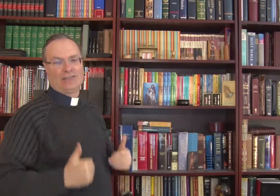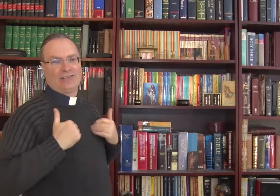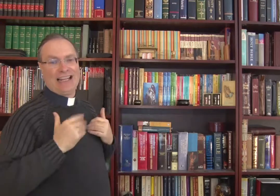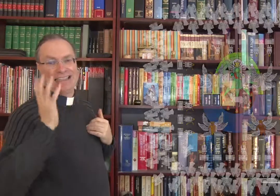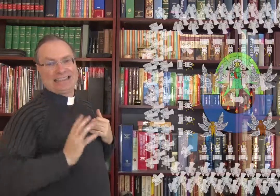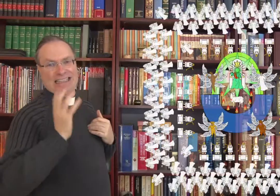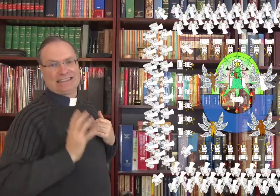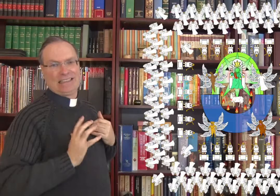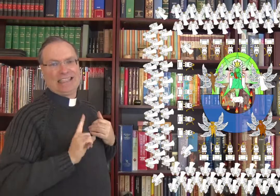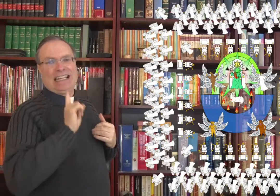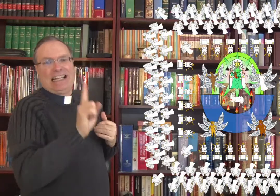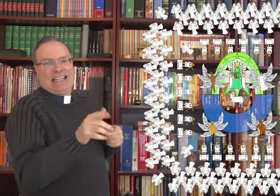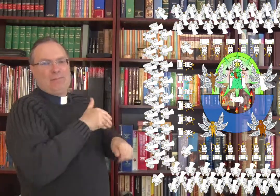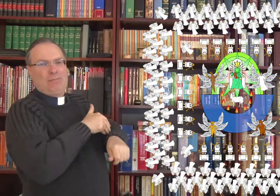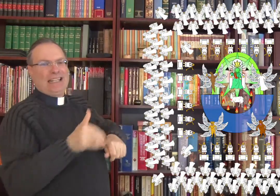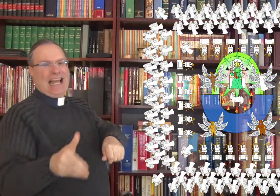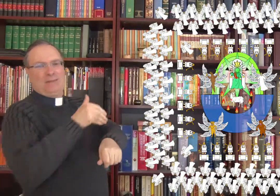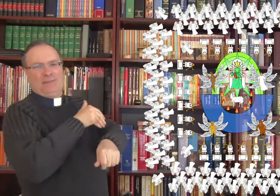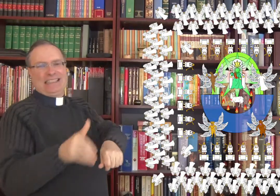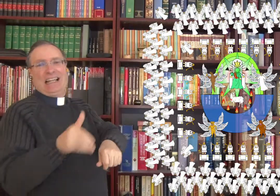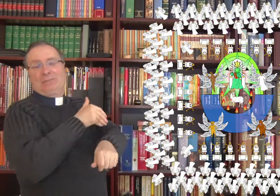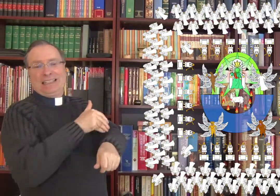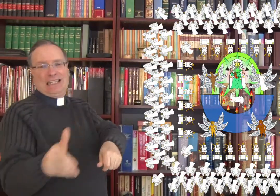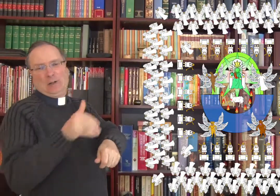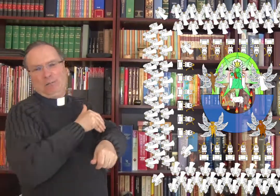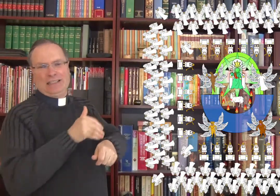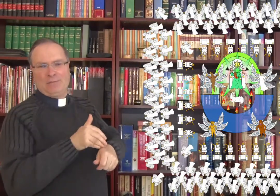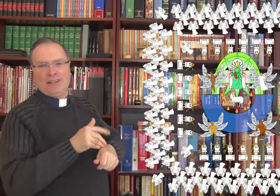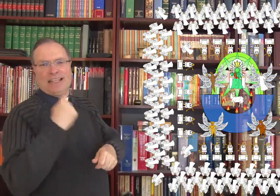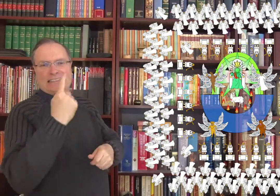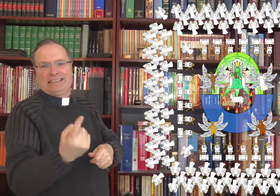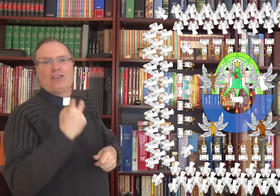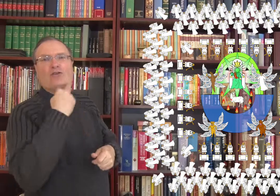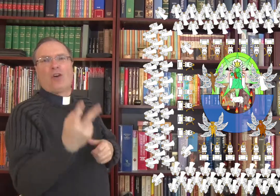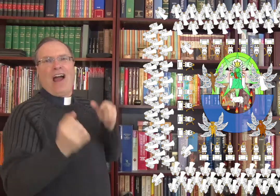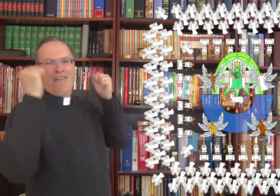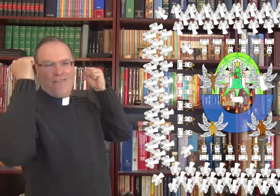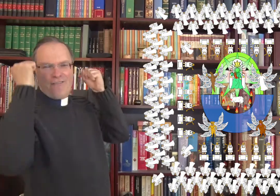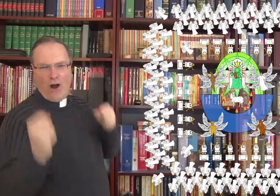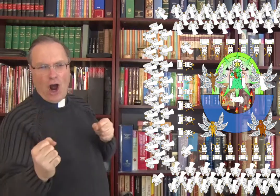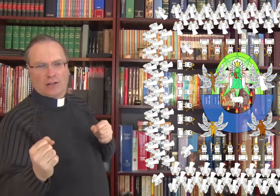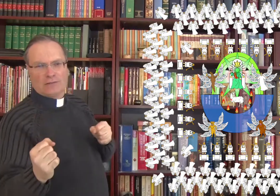et des anciens; ils étaient des myriades de myriades et des milliers de milliers. Ils disaient d'une voix forte: